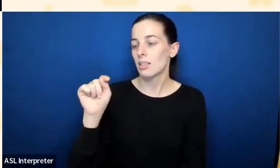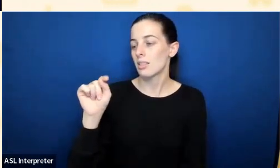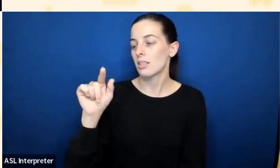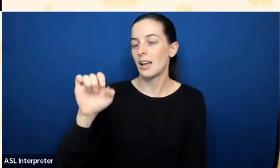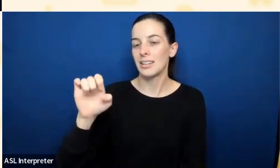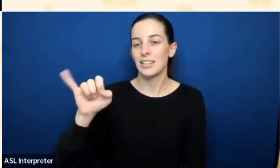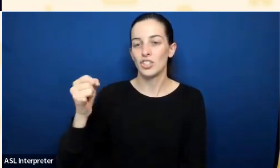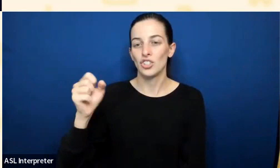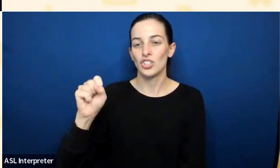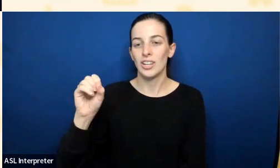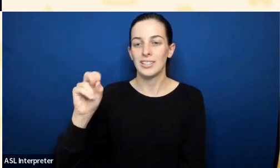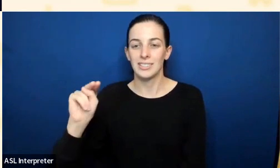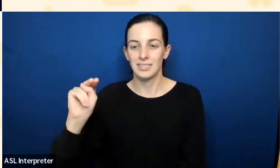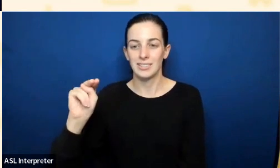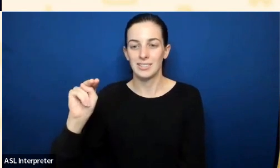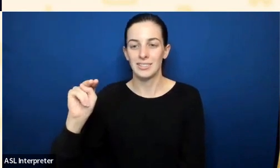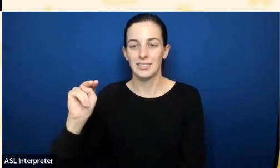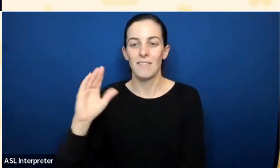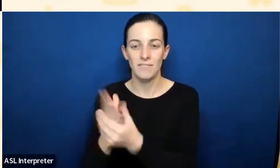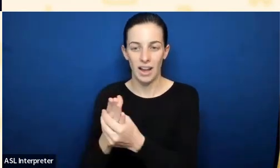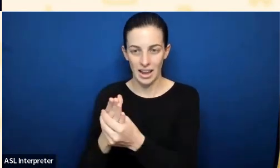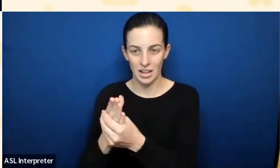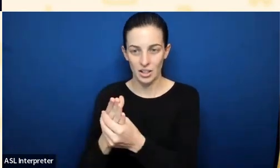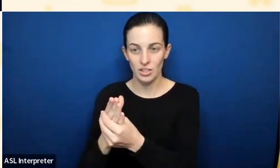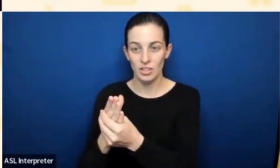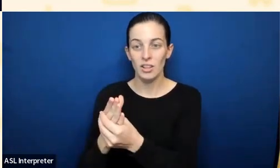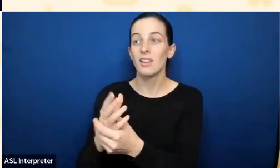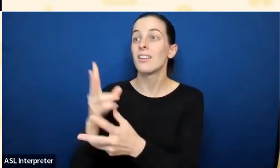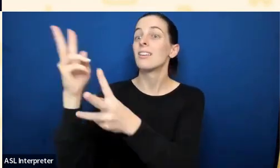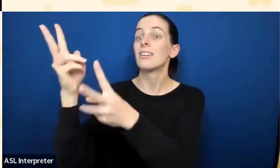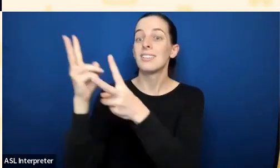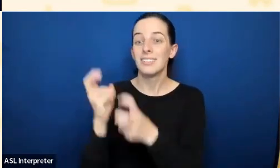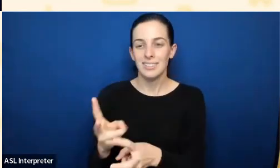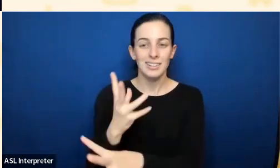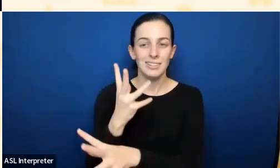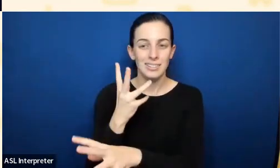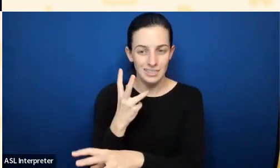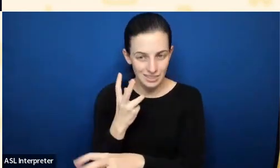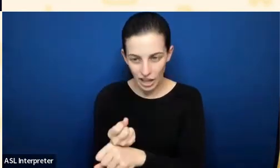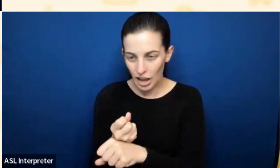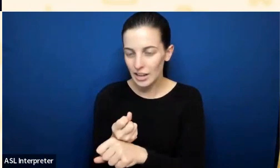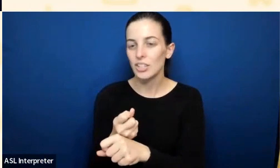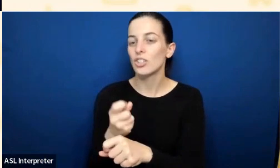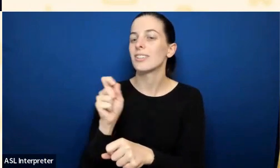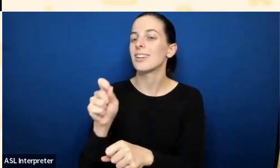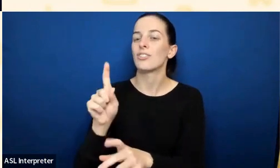Nuevamente, querrás bloquear eso en función de quién usa el sitio, por lo que solo los administradores de confianza puedan usar